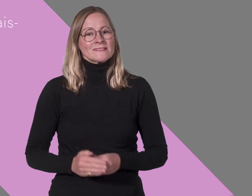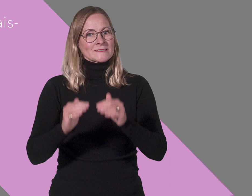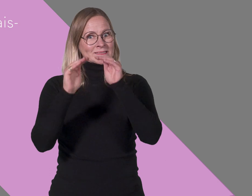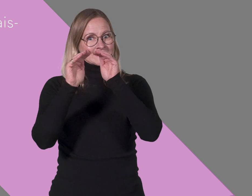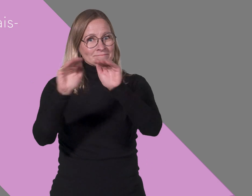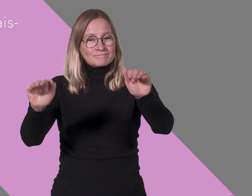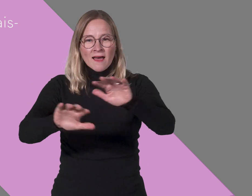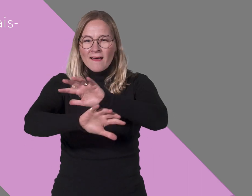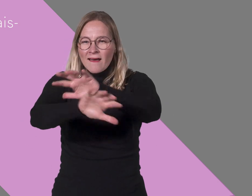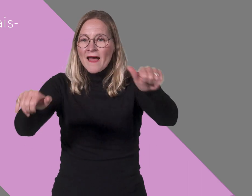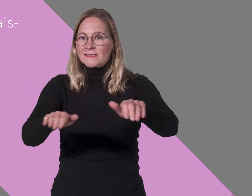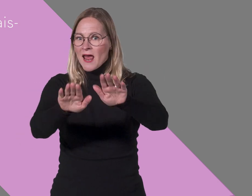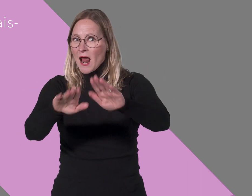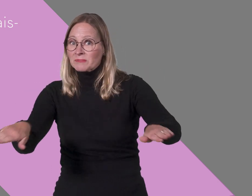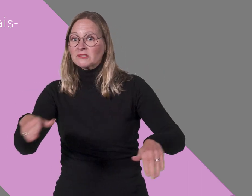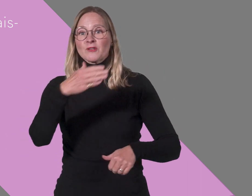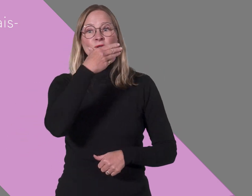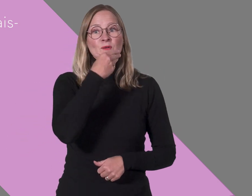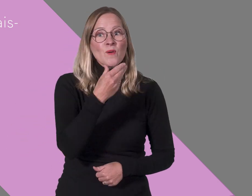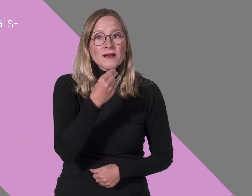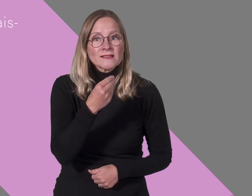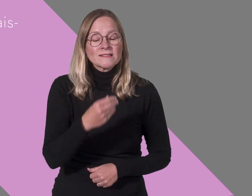Huomio kaikki lapset ja nuoret!